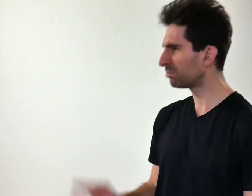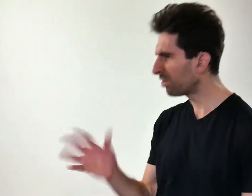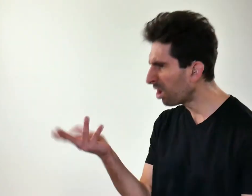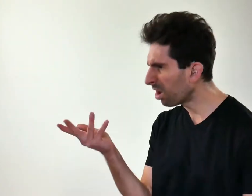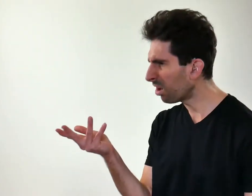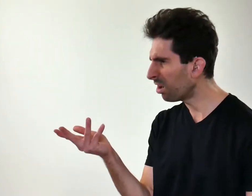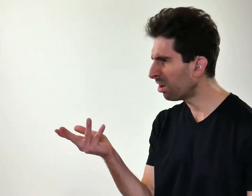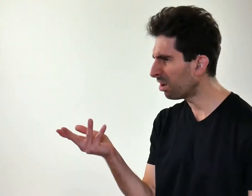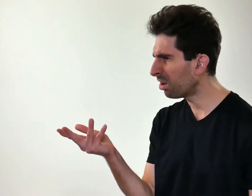Hein ?